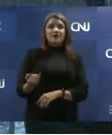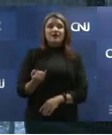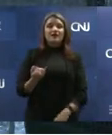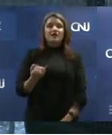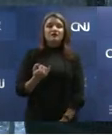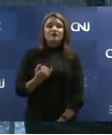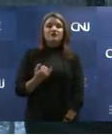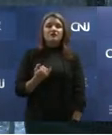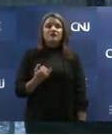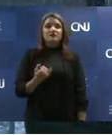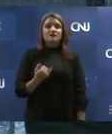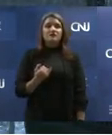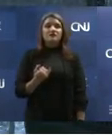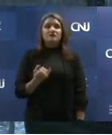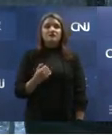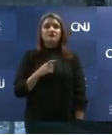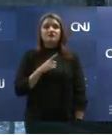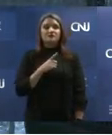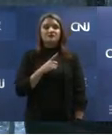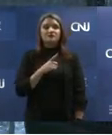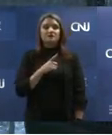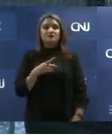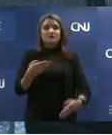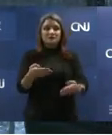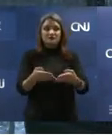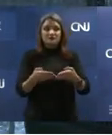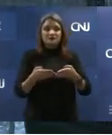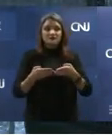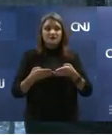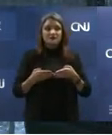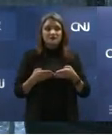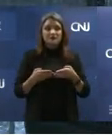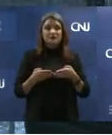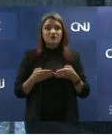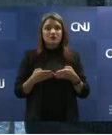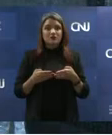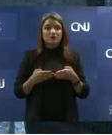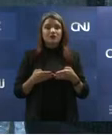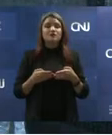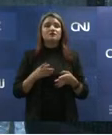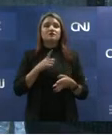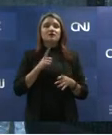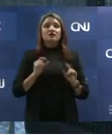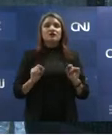Eu peço licença para cumprimentar as demais autoridades, na pessoa da ministra Maria Thereza de Assis Moura,